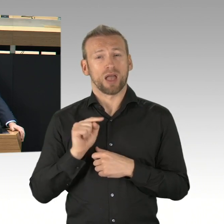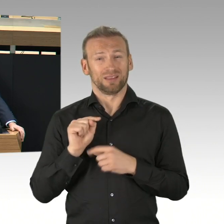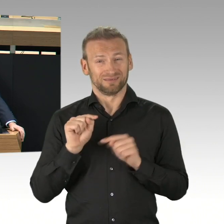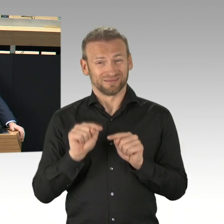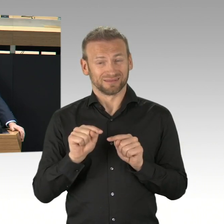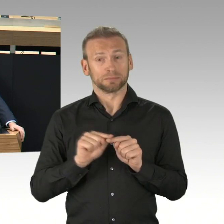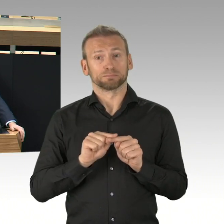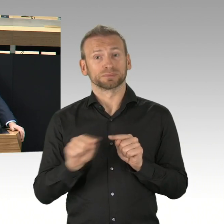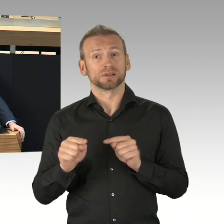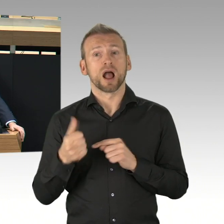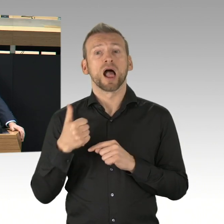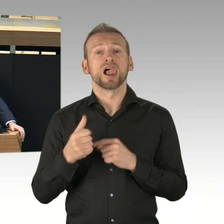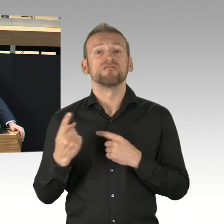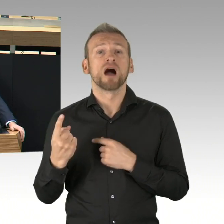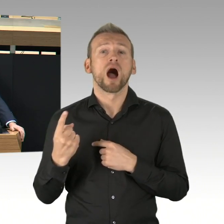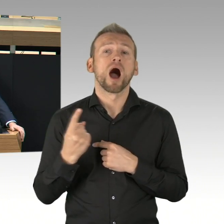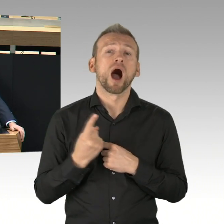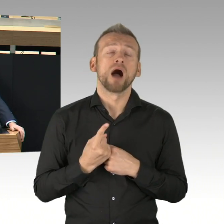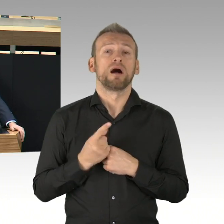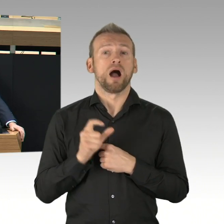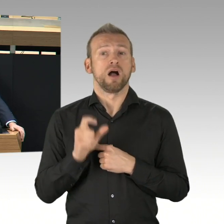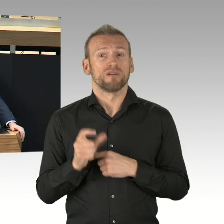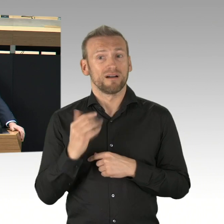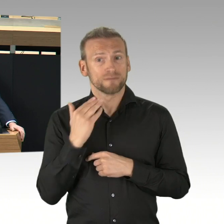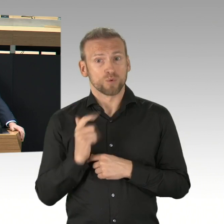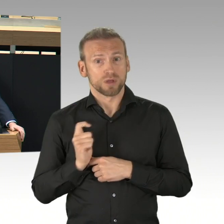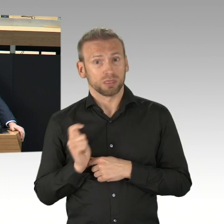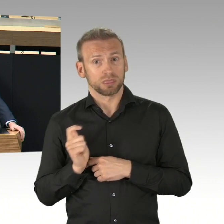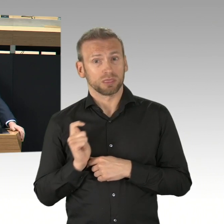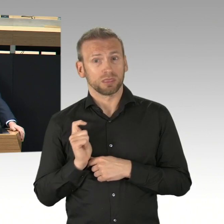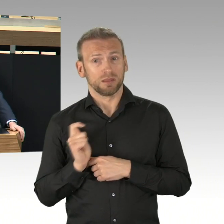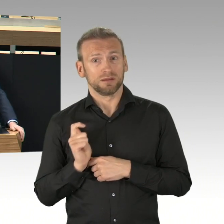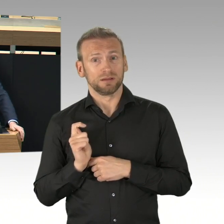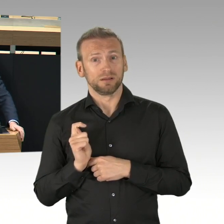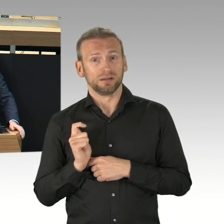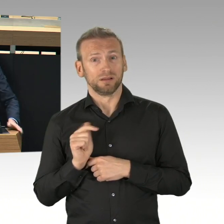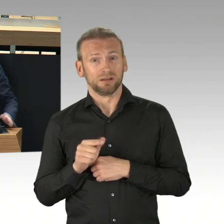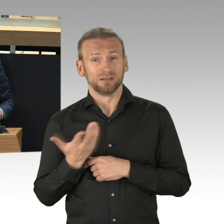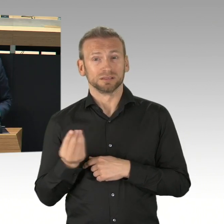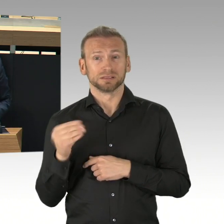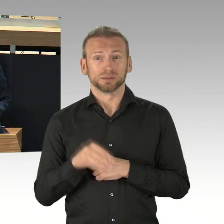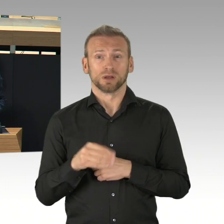dass wir in dieser Stadt nicht den Schwarzmarkt organisieren und Mietverträge wie in Stockholm für 30 bis 50 000 Euro